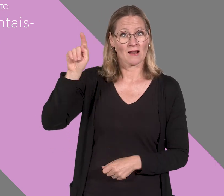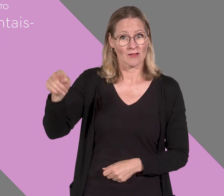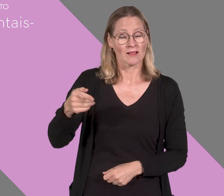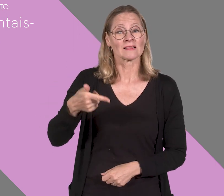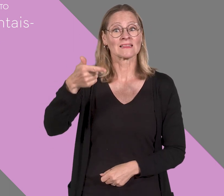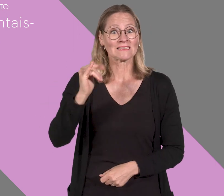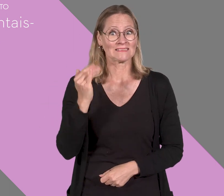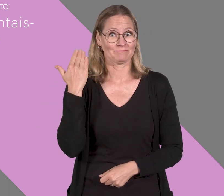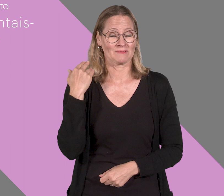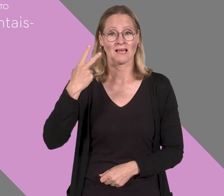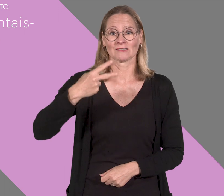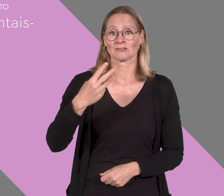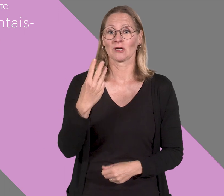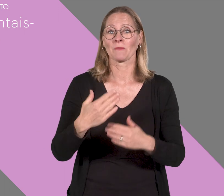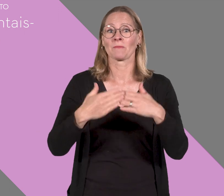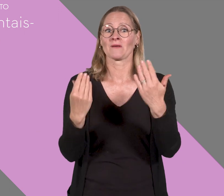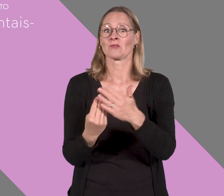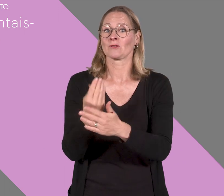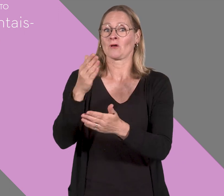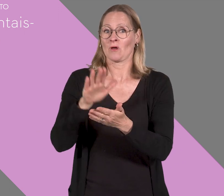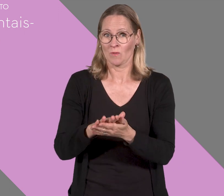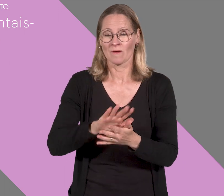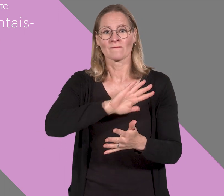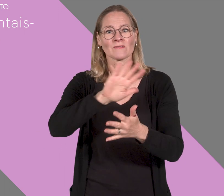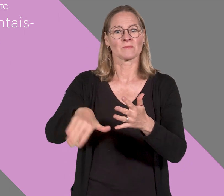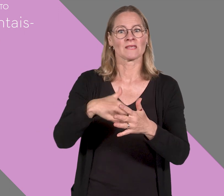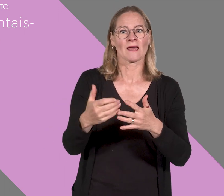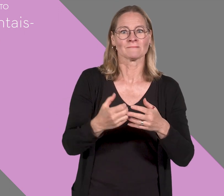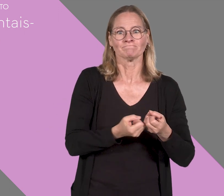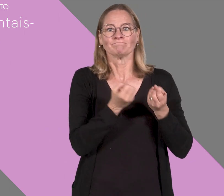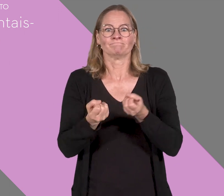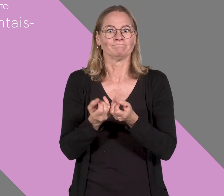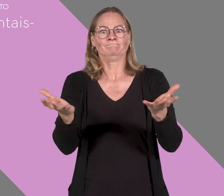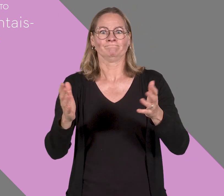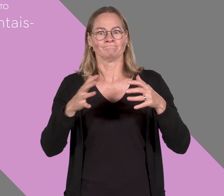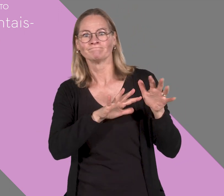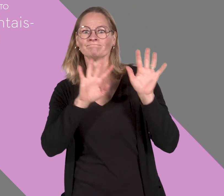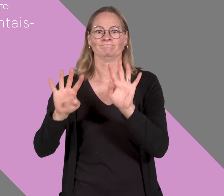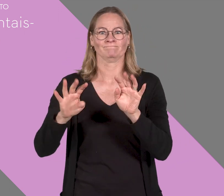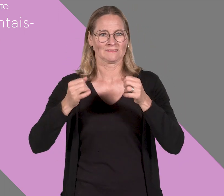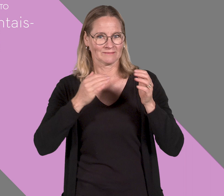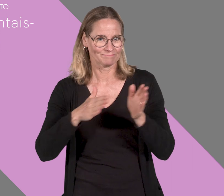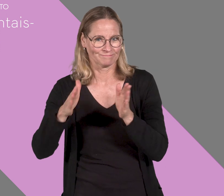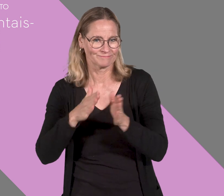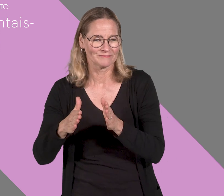viittomakielisen tempauksen Säätytalolla tiistaina 23.5.